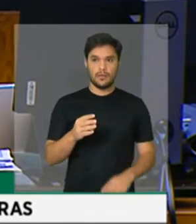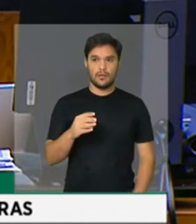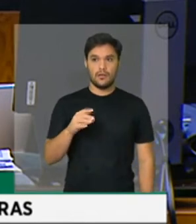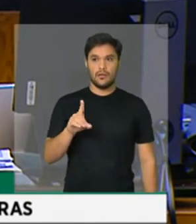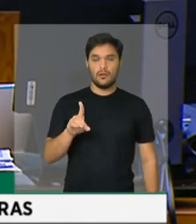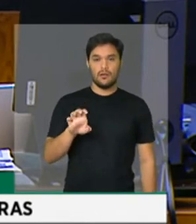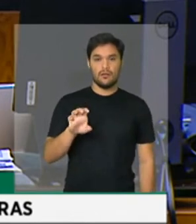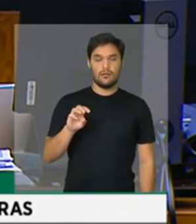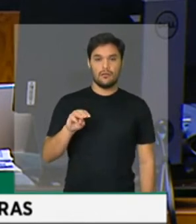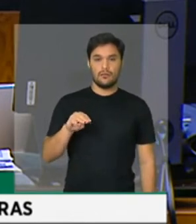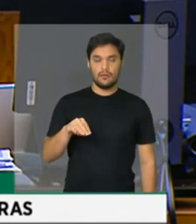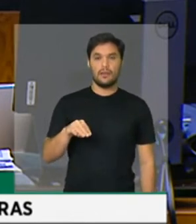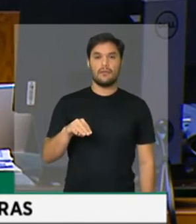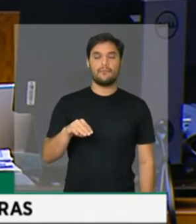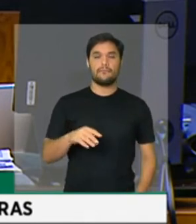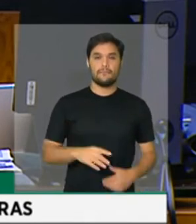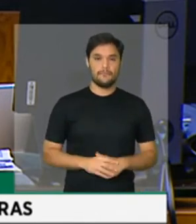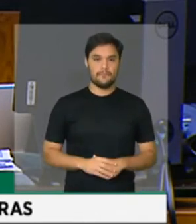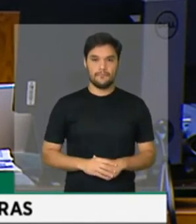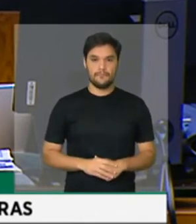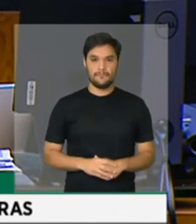UMA EMPRESA COMO A ELETROBRAS ATRAVÀS DE MEDIDA PROVISÓRIA TAMBÉM É DESCABIDO, POR ISSO